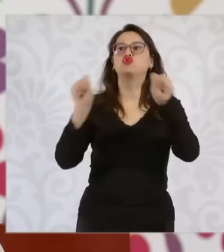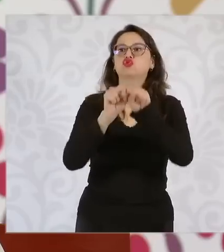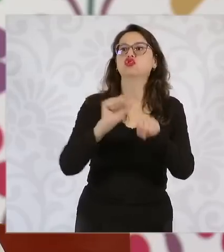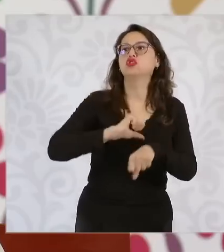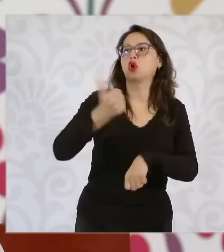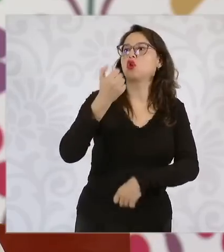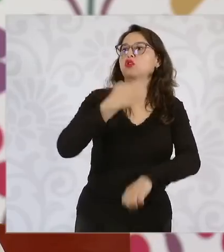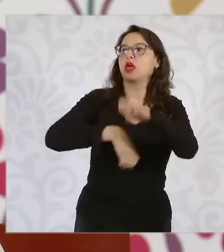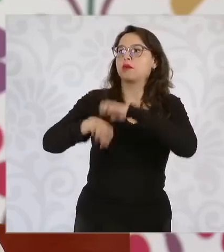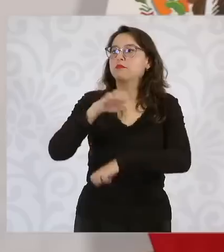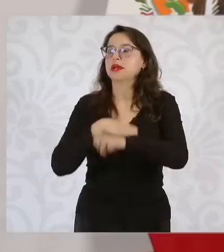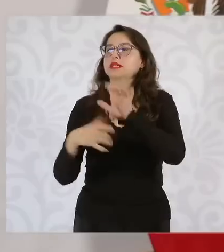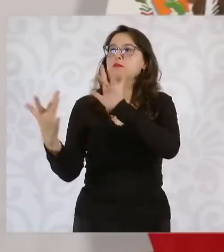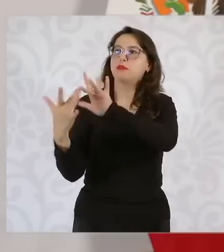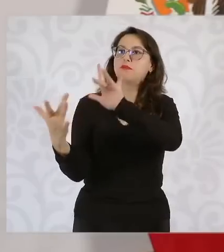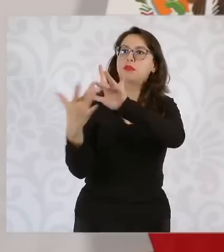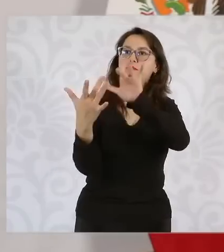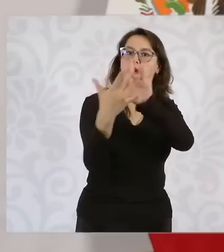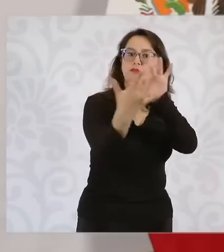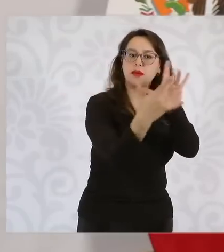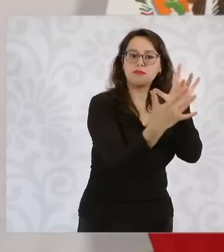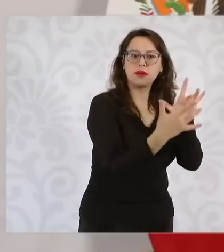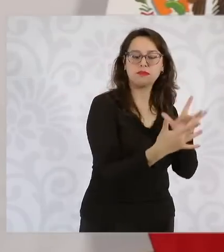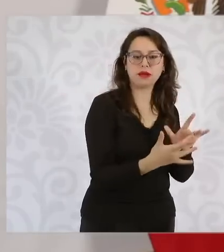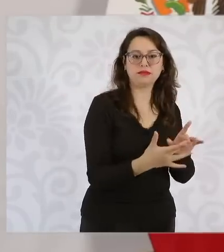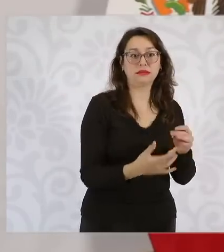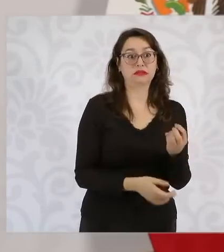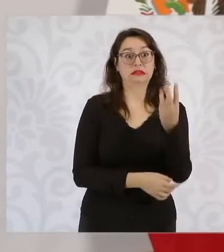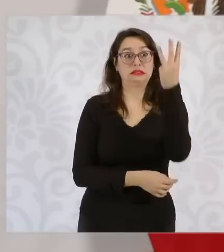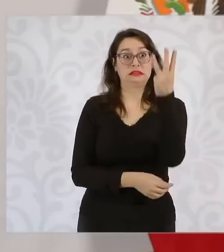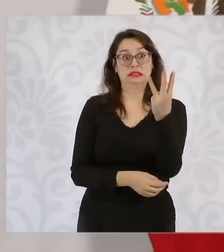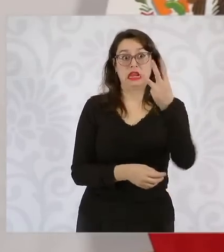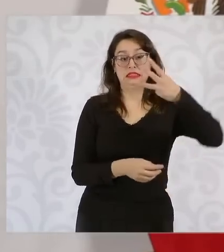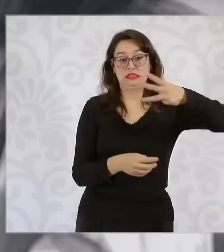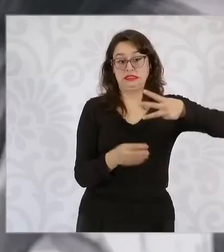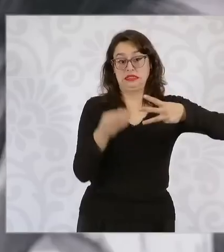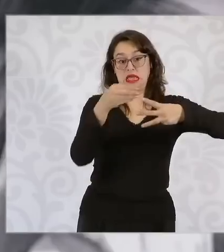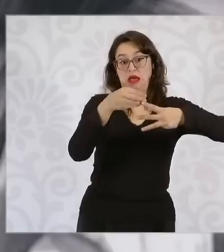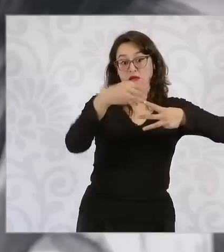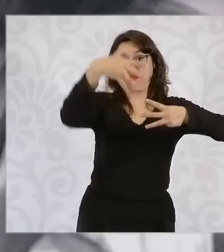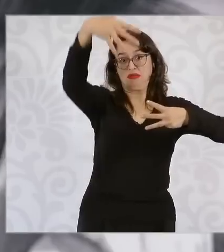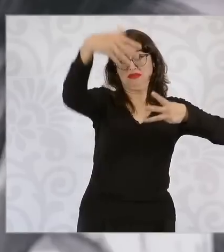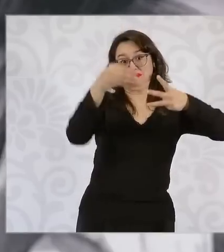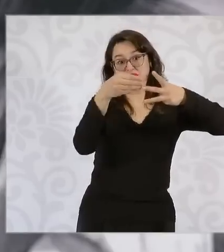digamos eh eh con la reforma que tenemos ahora que es una reforma muy muy importante podemos